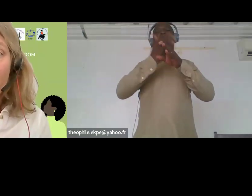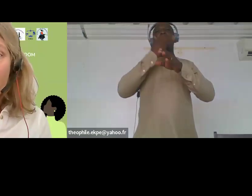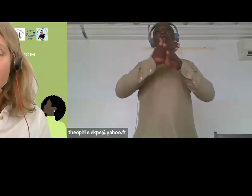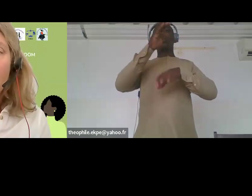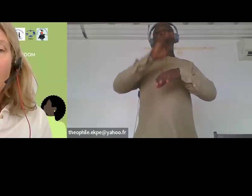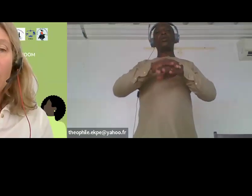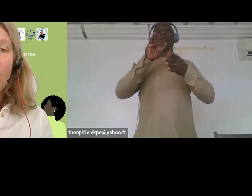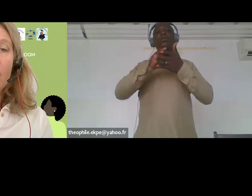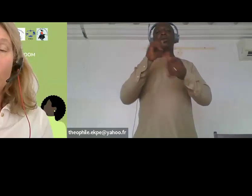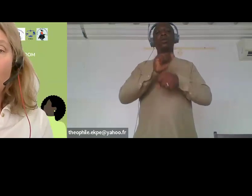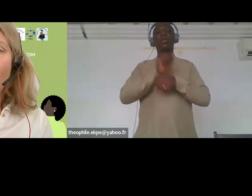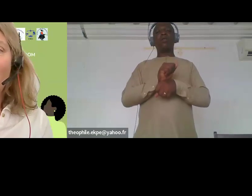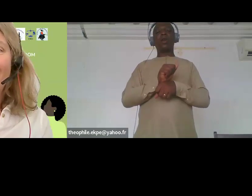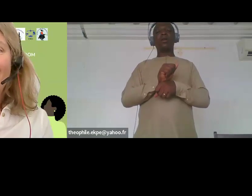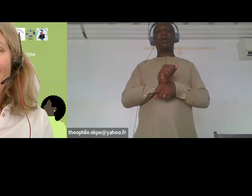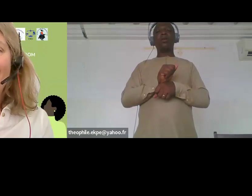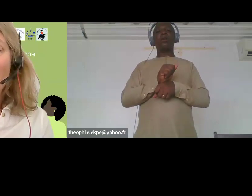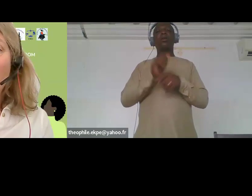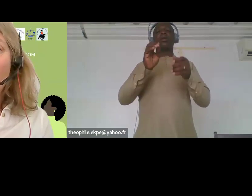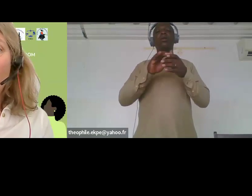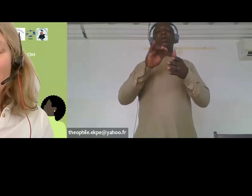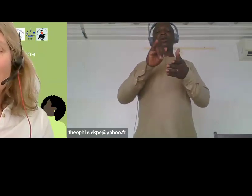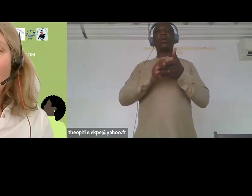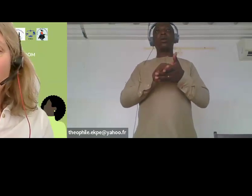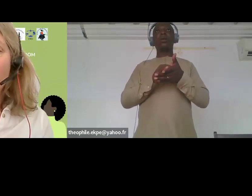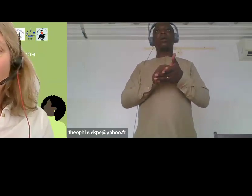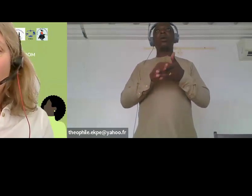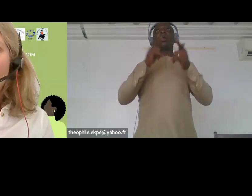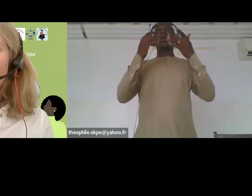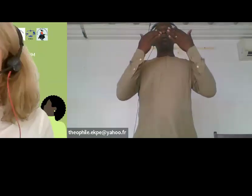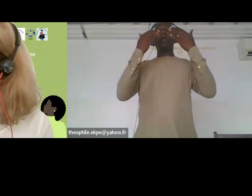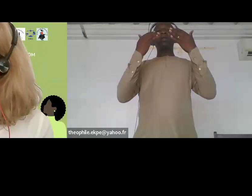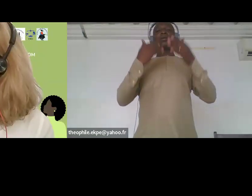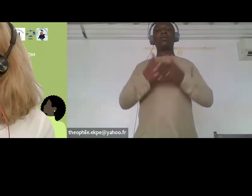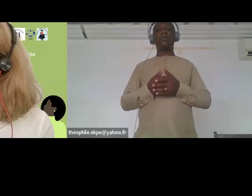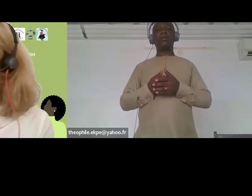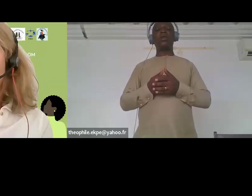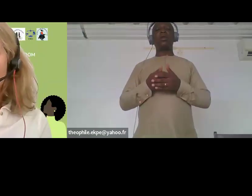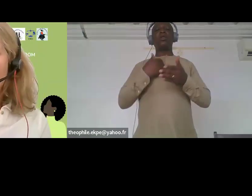travail de lidois un un grand merci alors je vais continuer avec le français